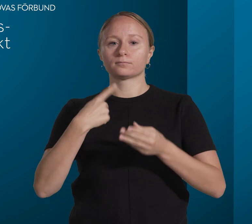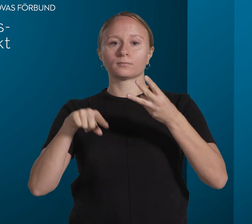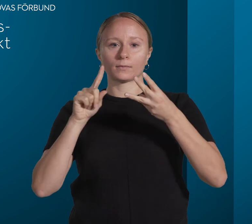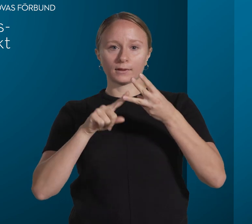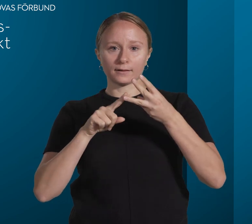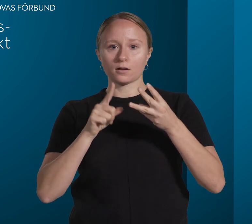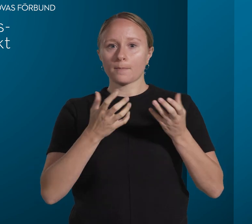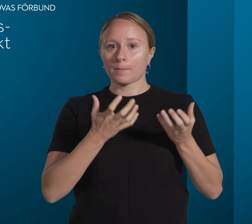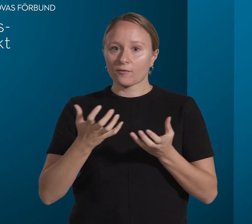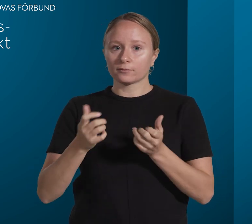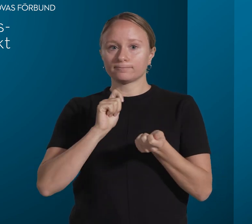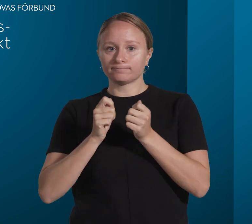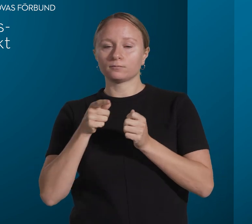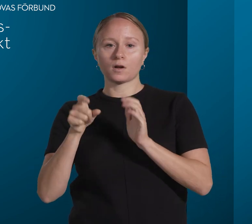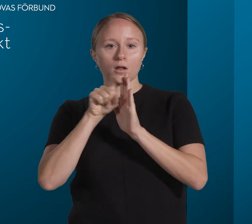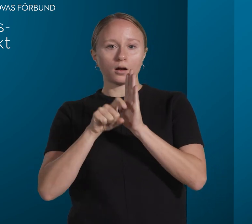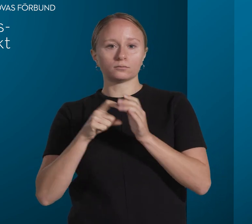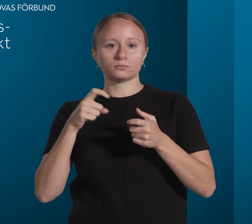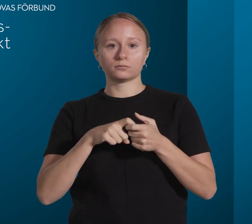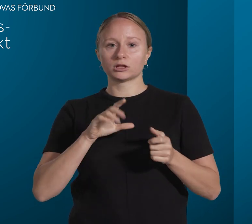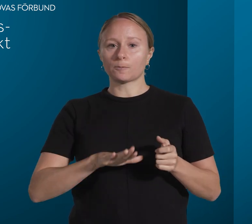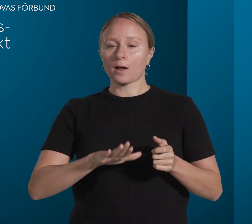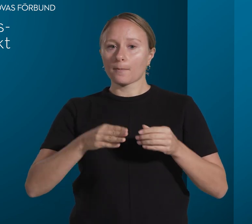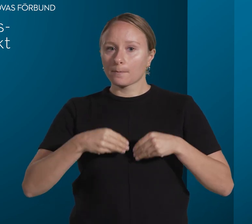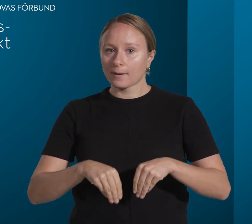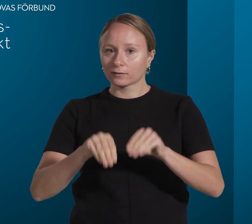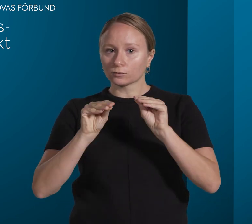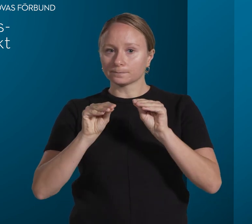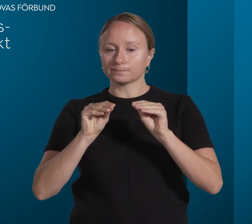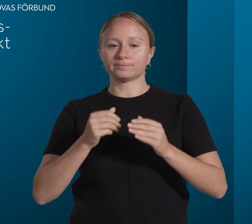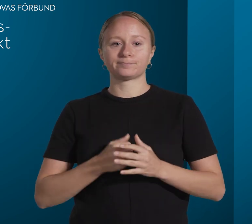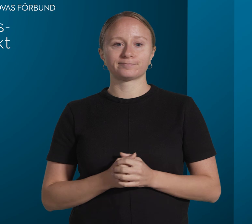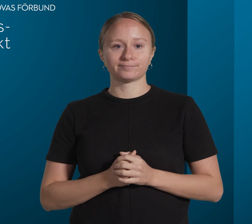samt behovet av att ändra lagen om småbarnspedagogik.